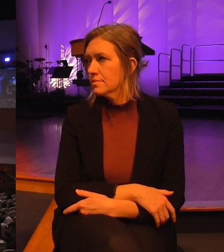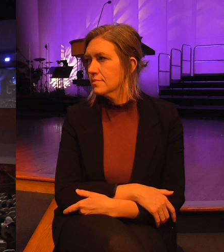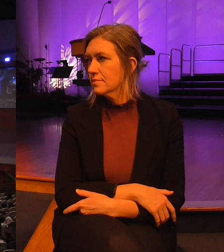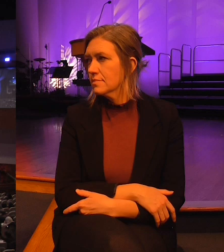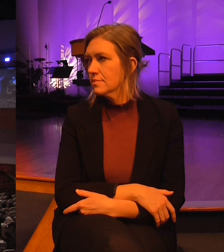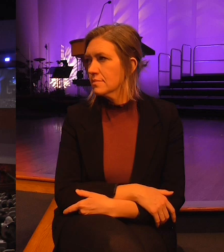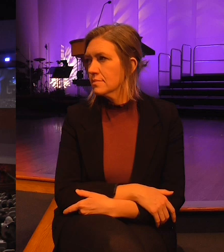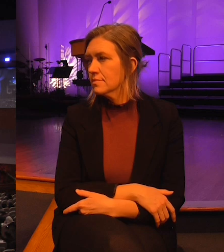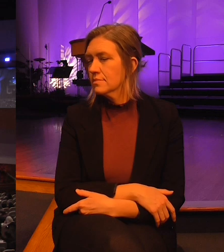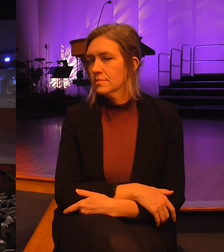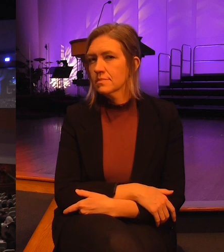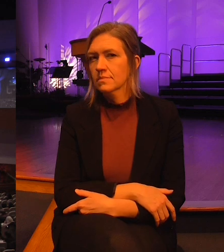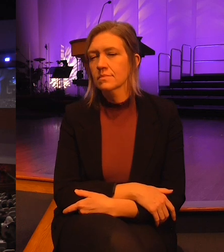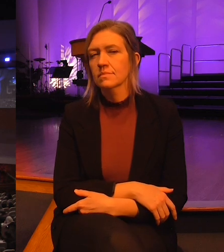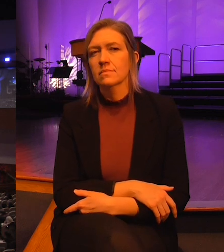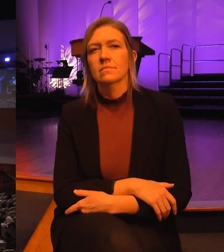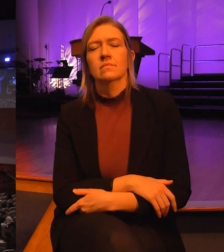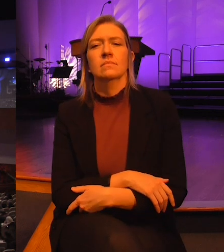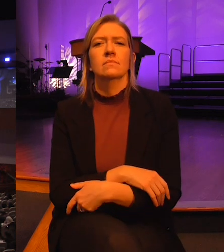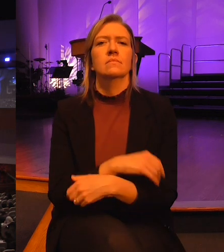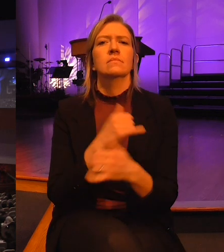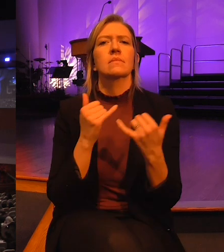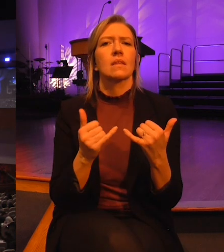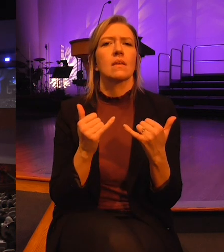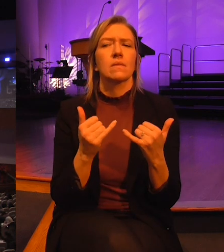Así que ahora estamos. Volveremos nuevamente a esa